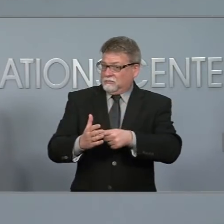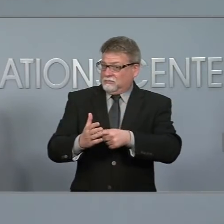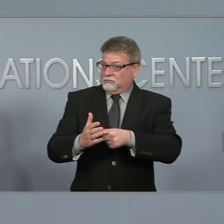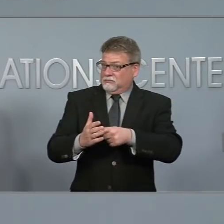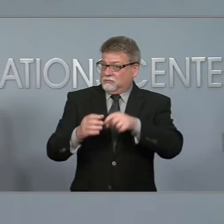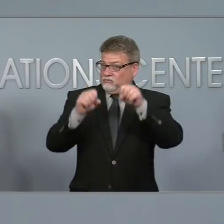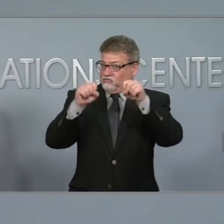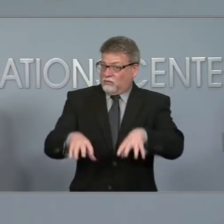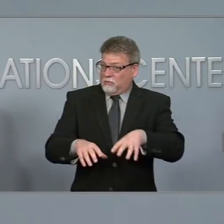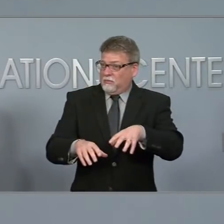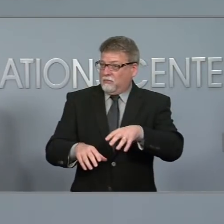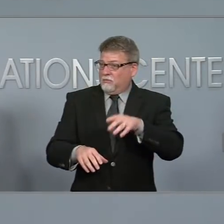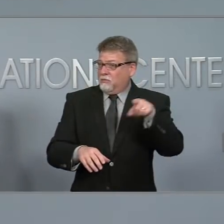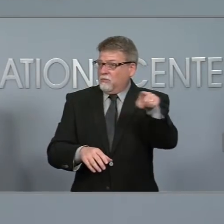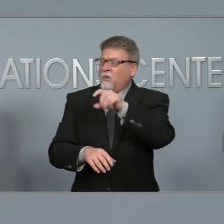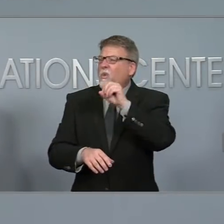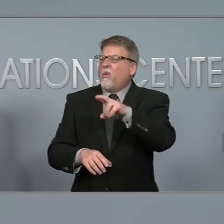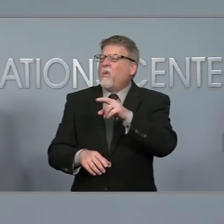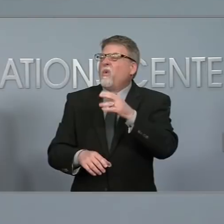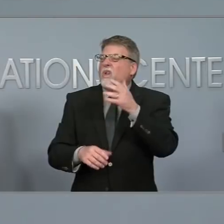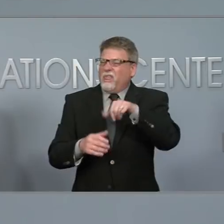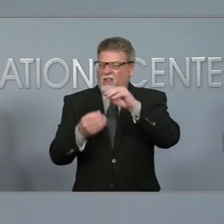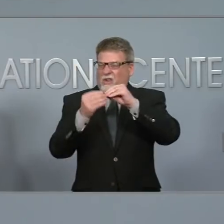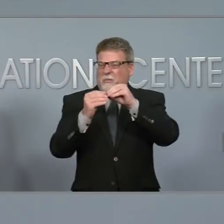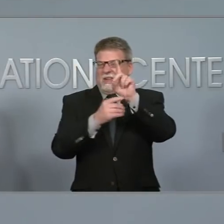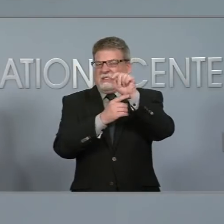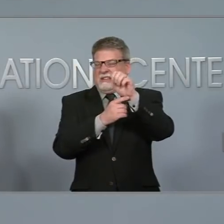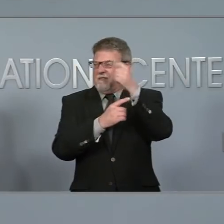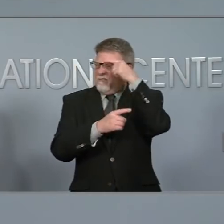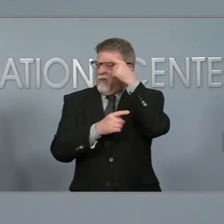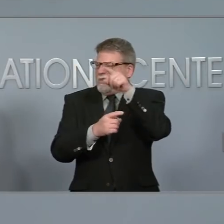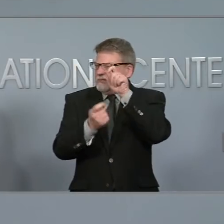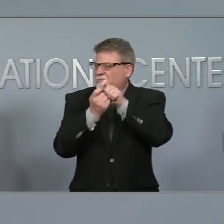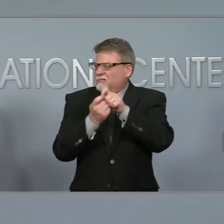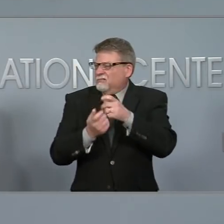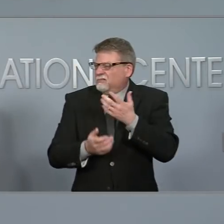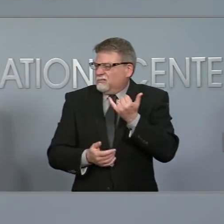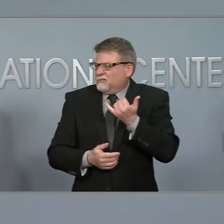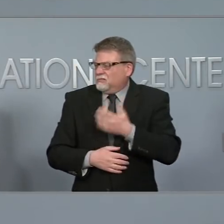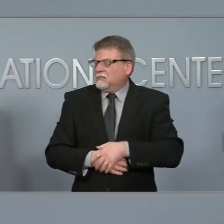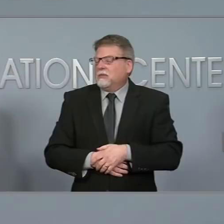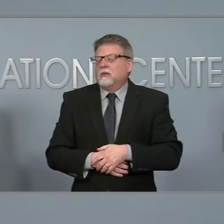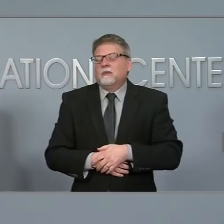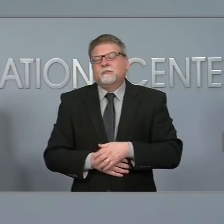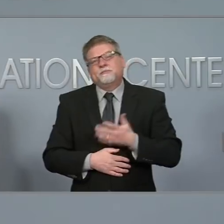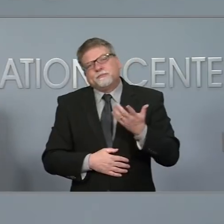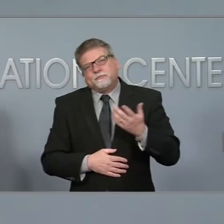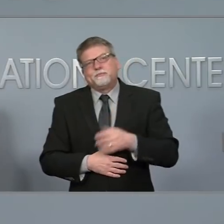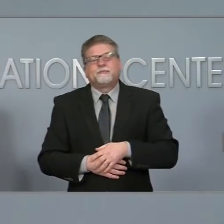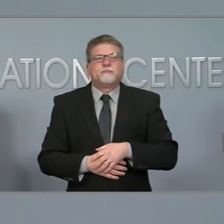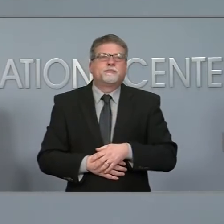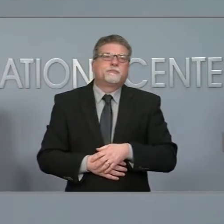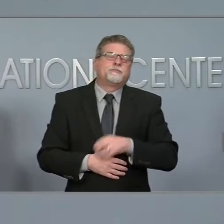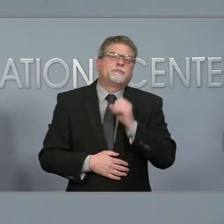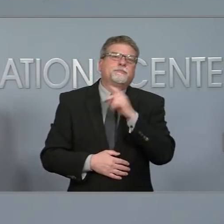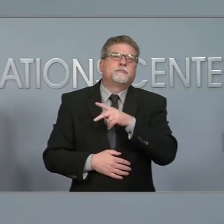regresemos a la vida cotidiana de la manera más normal, el siete de marzo habla la reportera, si su niño no